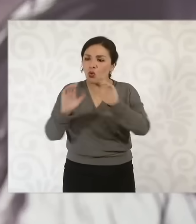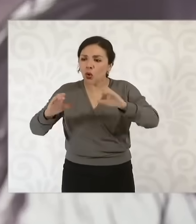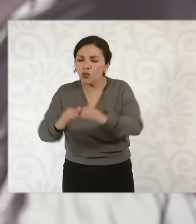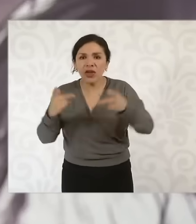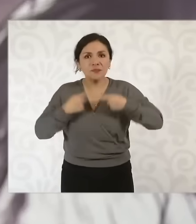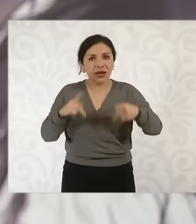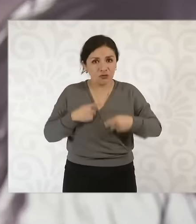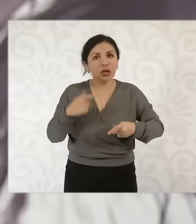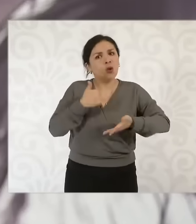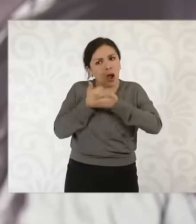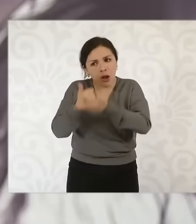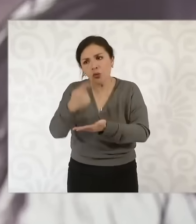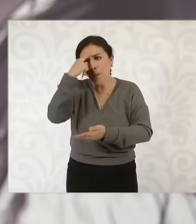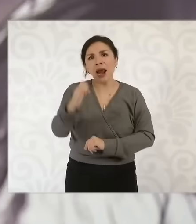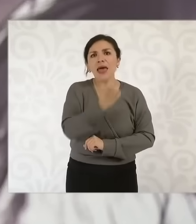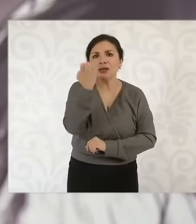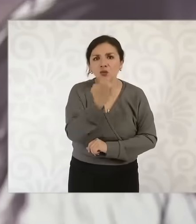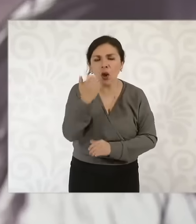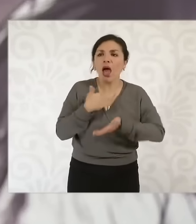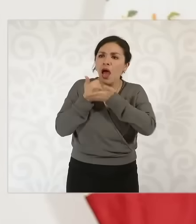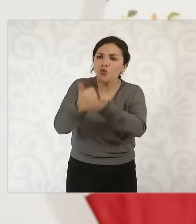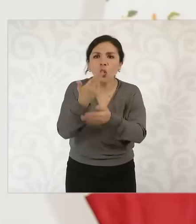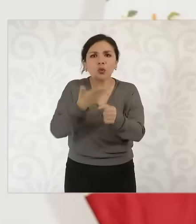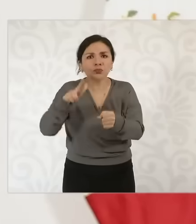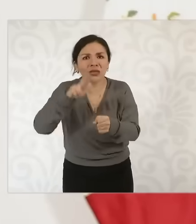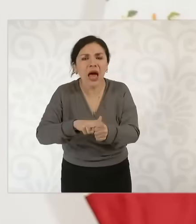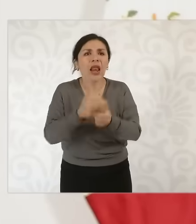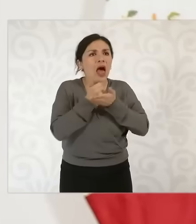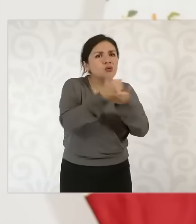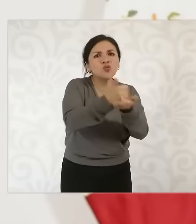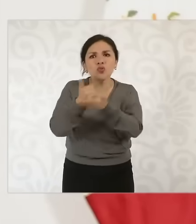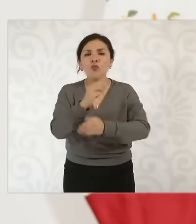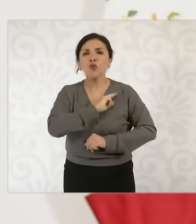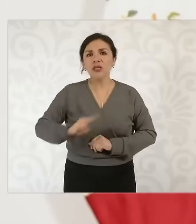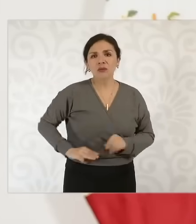contribuimos a las escuelas, contribuimos a los hospitales, a diferentes municipios e en